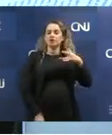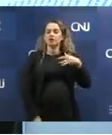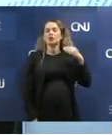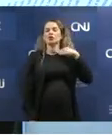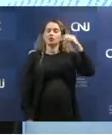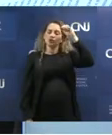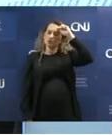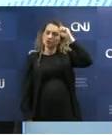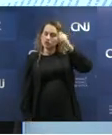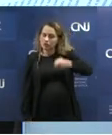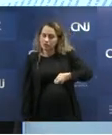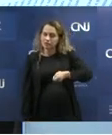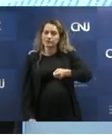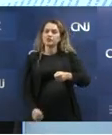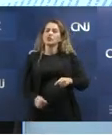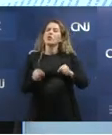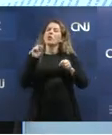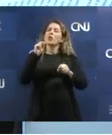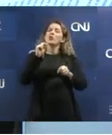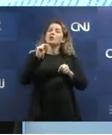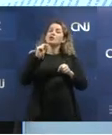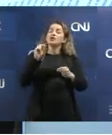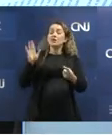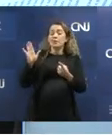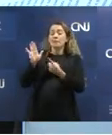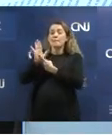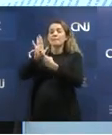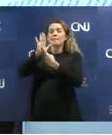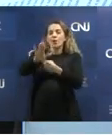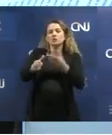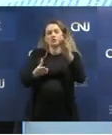O que constou aqui nos autos é que as licenças para